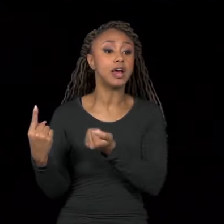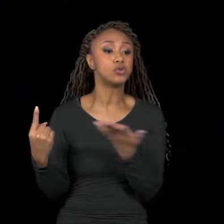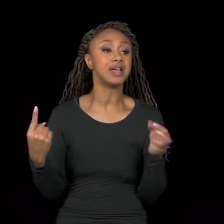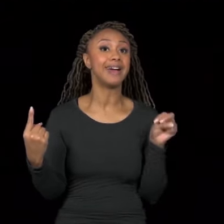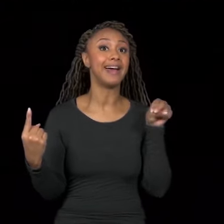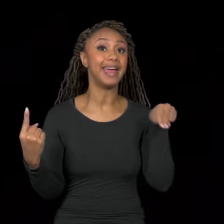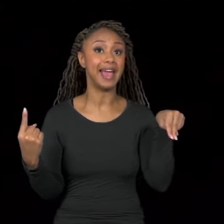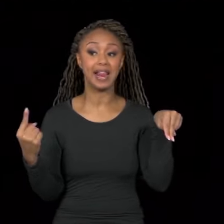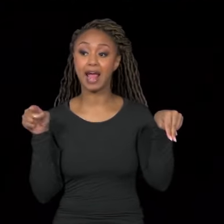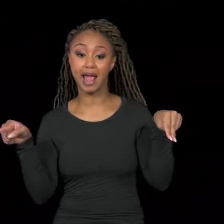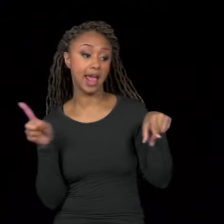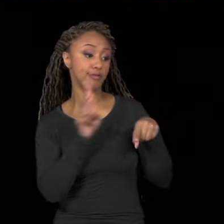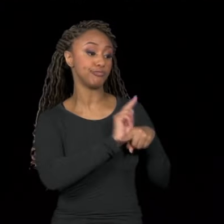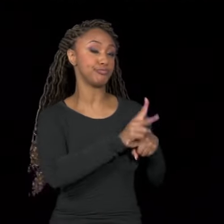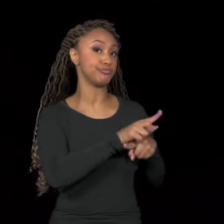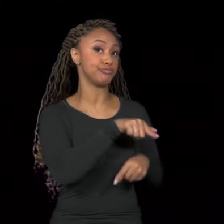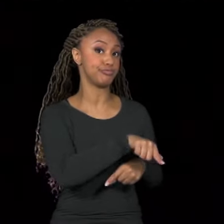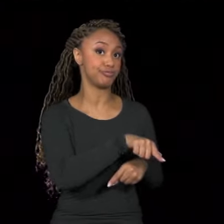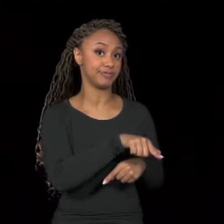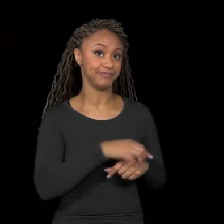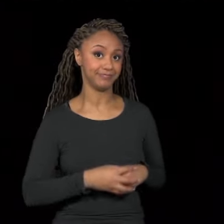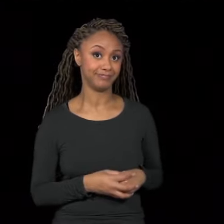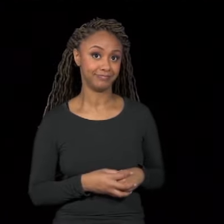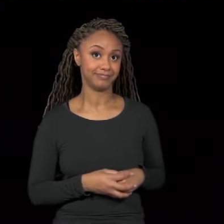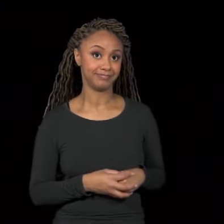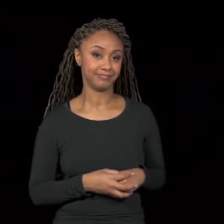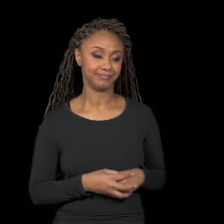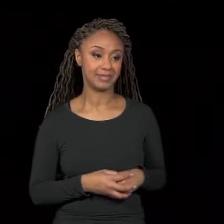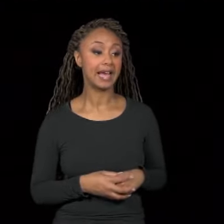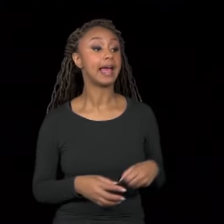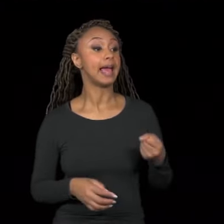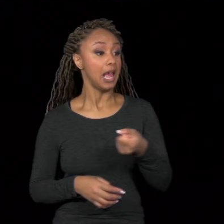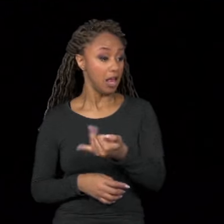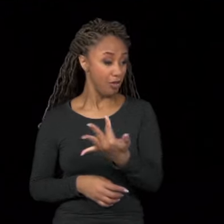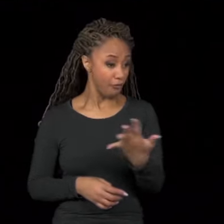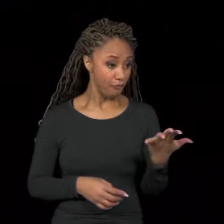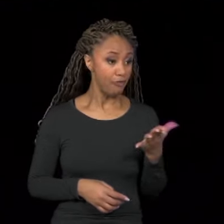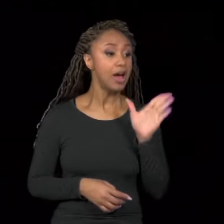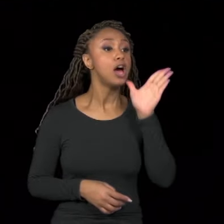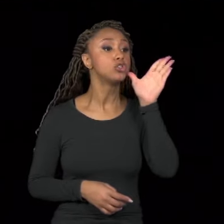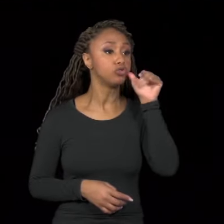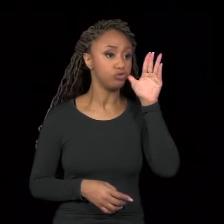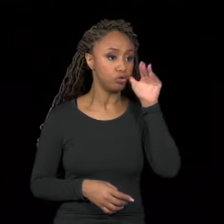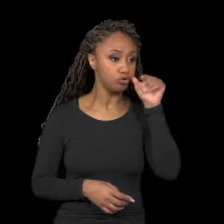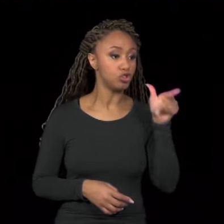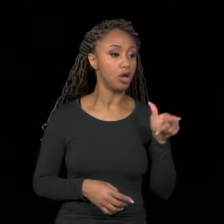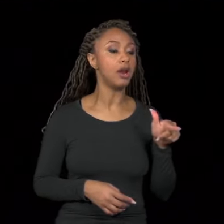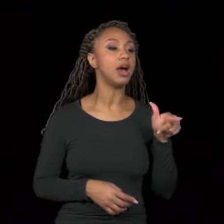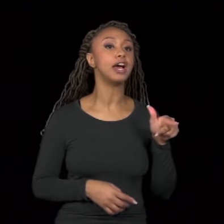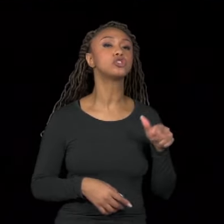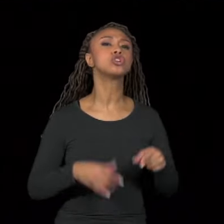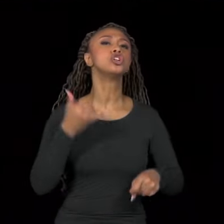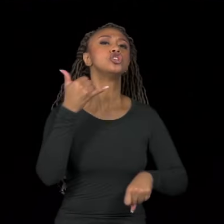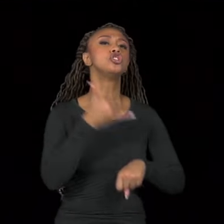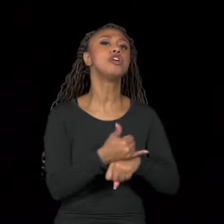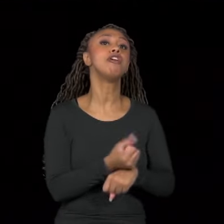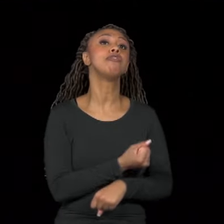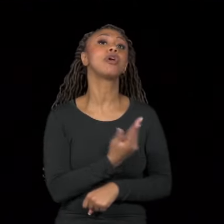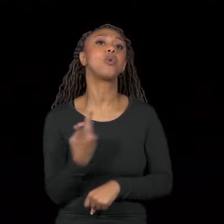FUNCIONÁRIO É SUPERVISIONADO POR APENAS UM FUNCIONÁRIO. OU SEJA, TEM UM CHEFE PARA VÁRIAS PESSOAS. ENTÃO, UM FUNCIONÁRIO... CADA